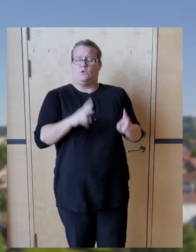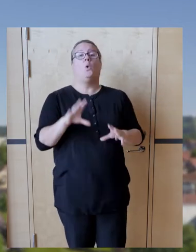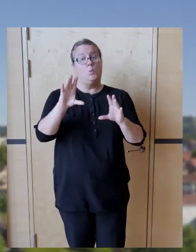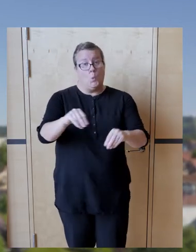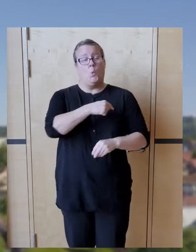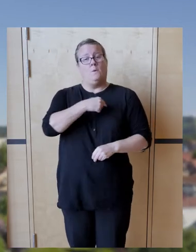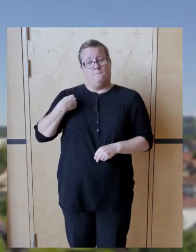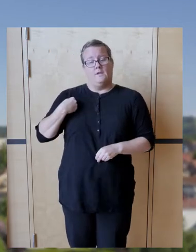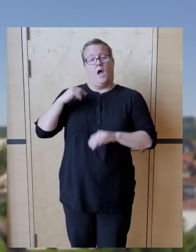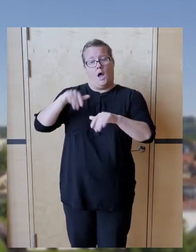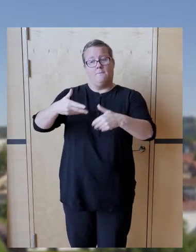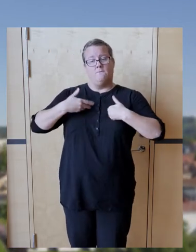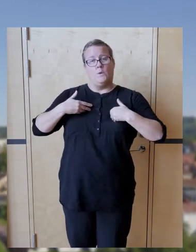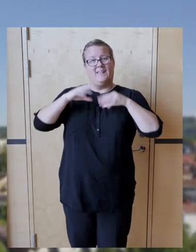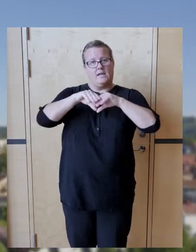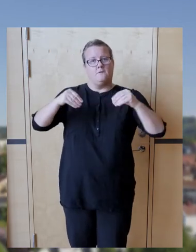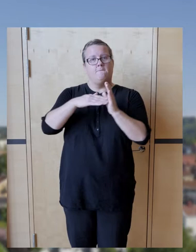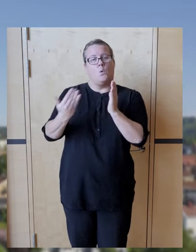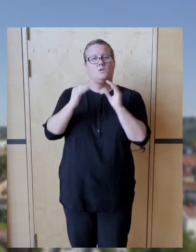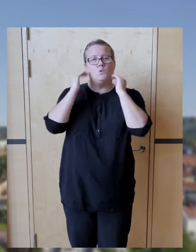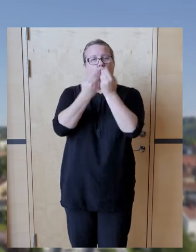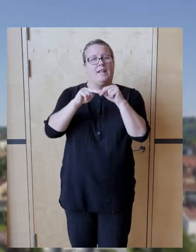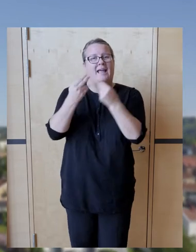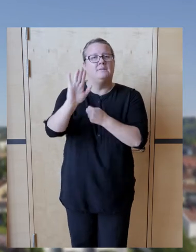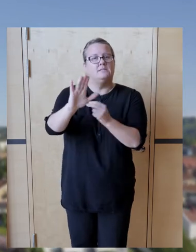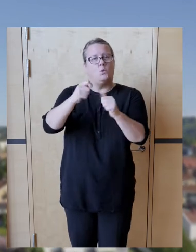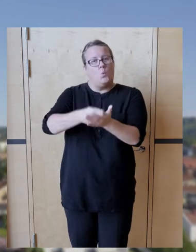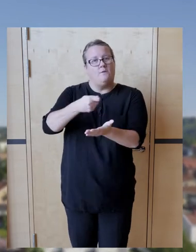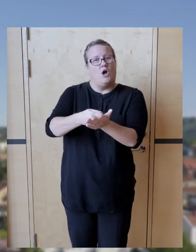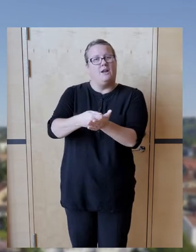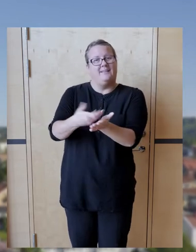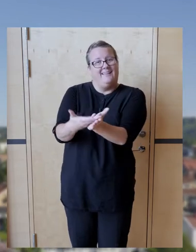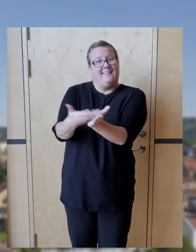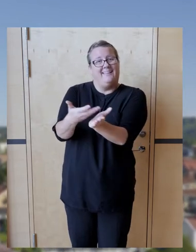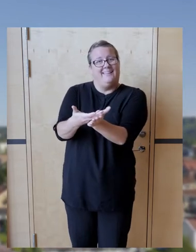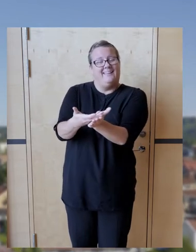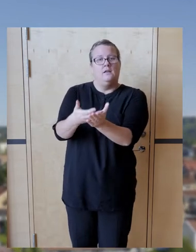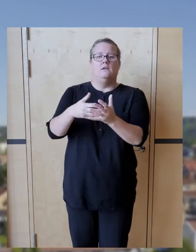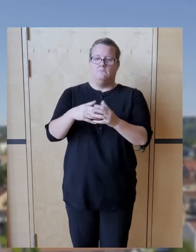Bland annat socialnämndens ordförande Men där till vet vi också att det finns många äldre